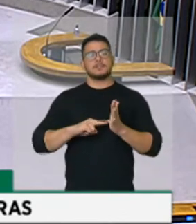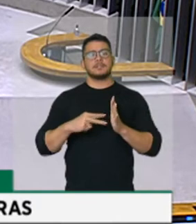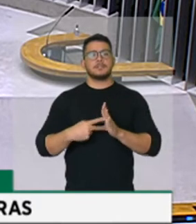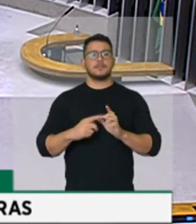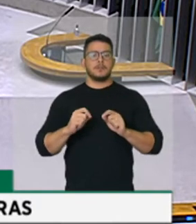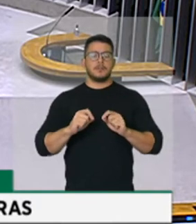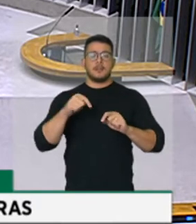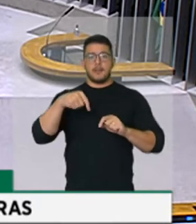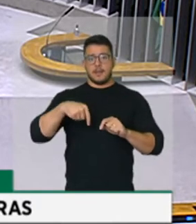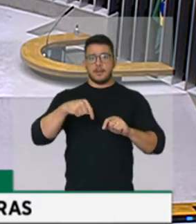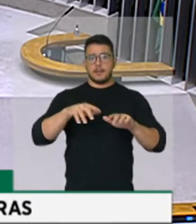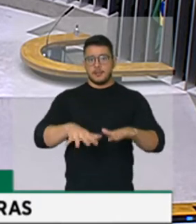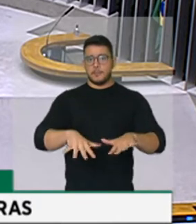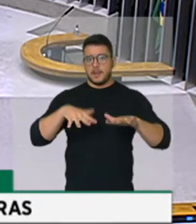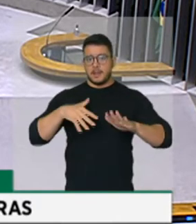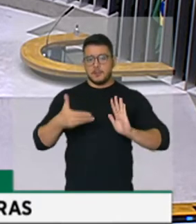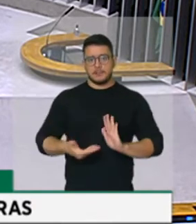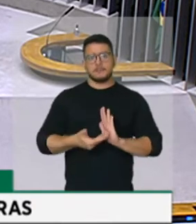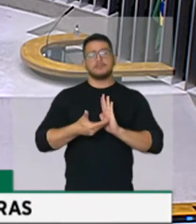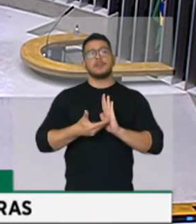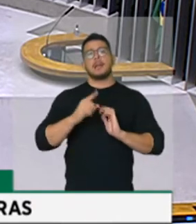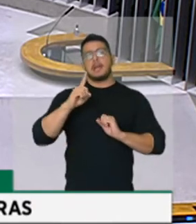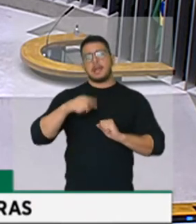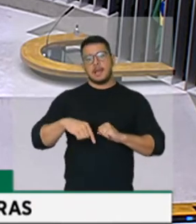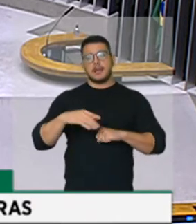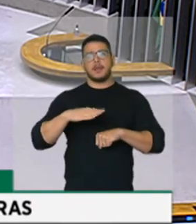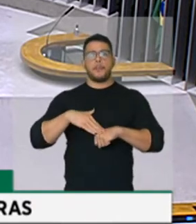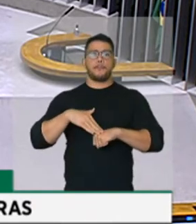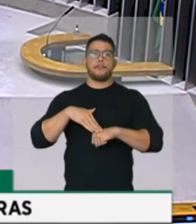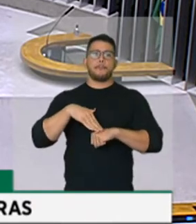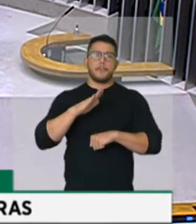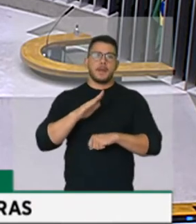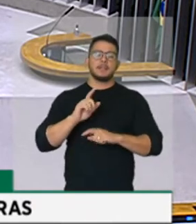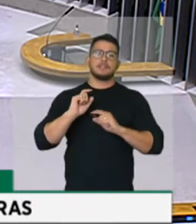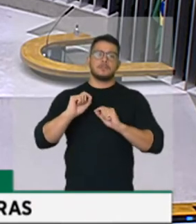SEMPRE UM PRAZER OUVI-LO. JEILIDADE JEILIDADE AS CONDIÇÕES DO SISTEMA